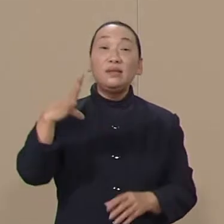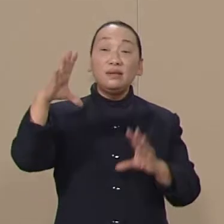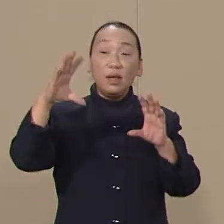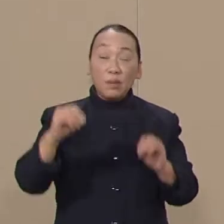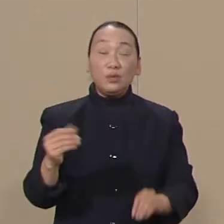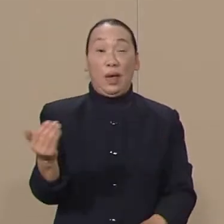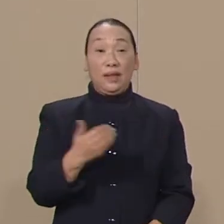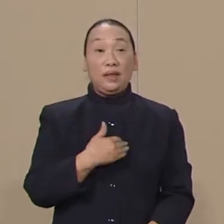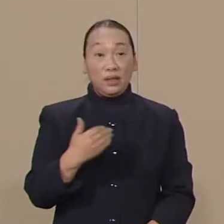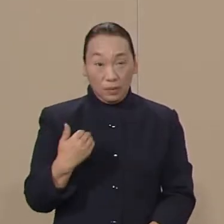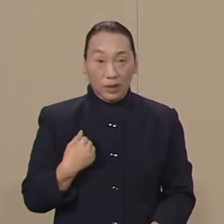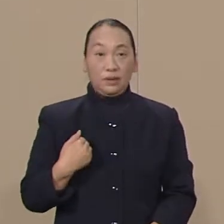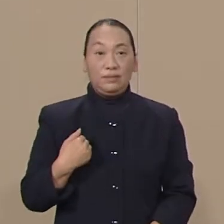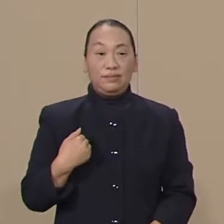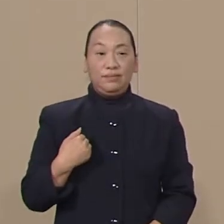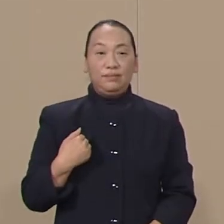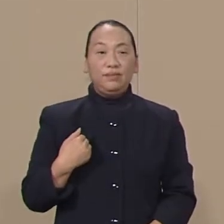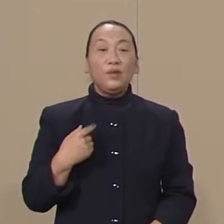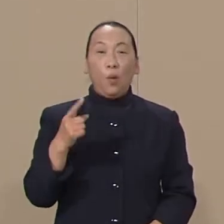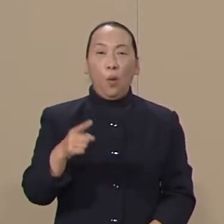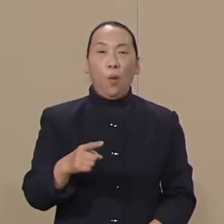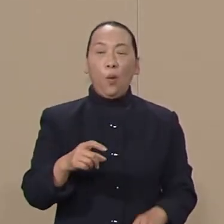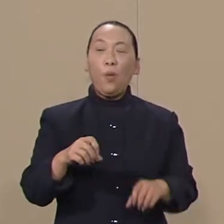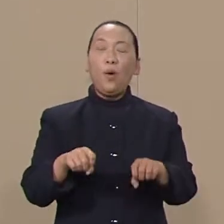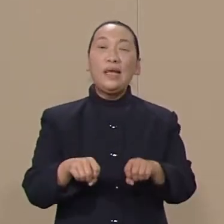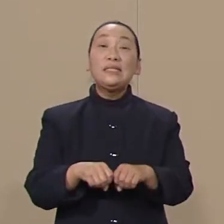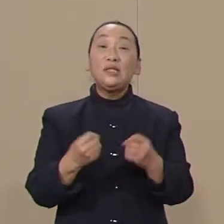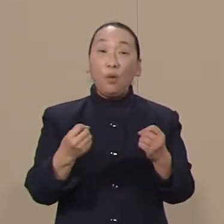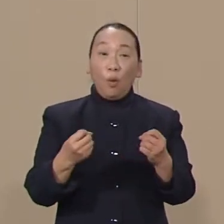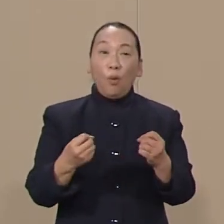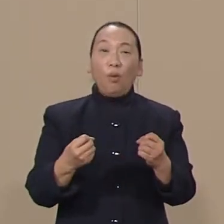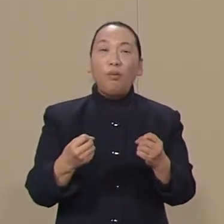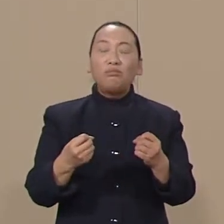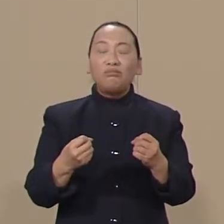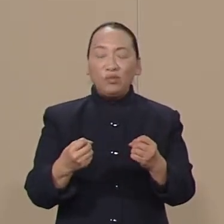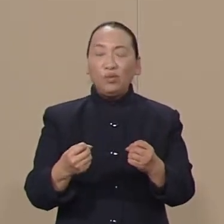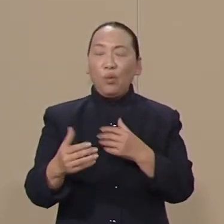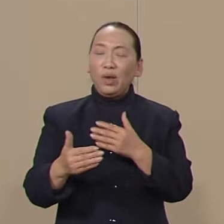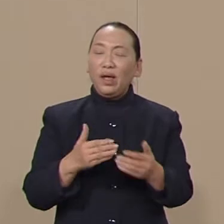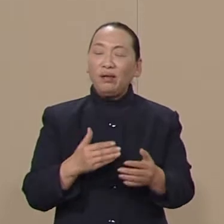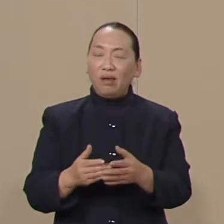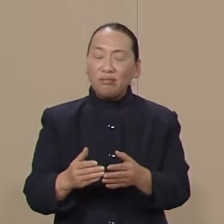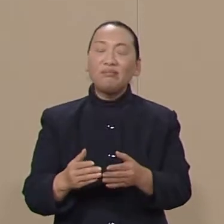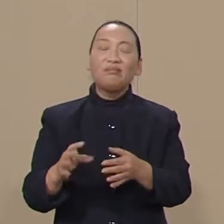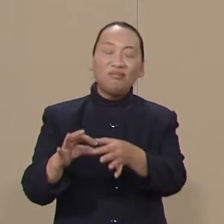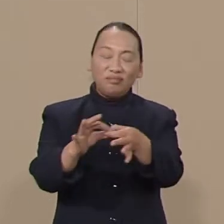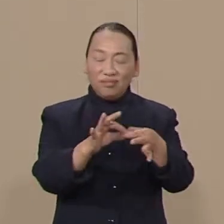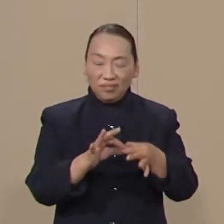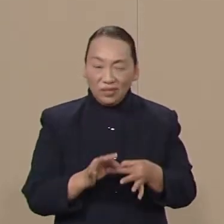これこそ原発事故を経た社民党は 頑張ってやっていきたい と思っています 佐：あの…